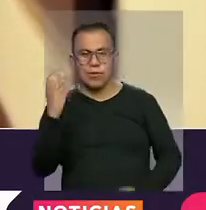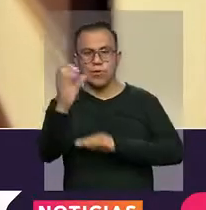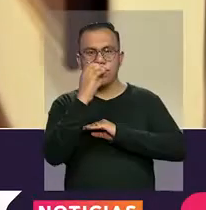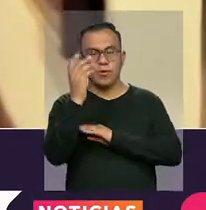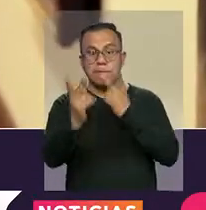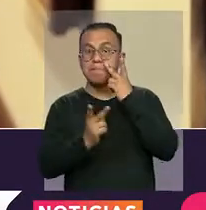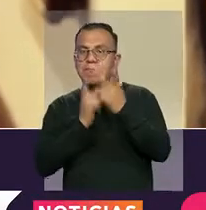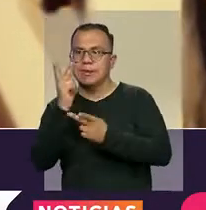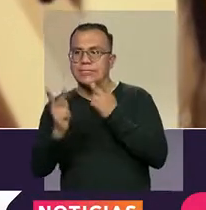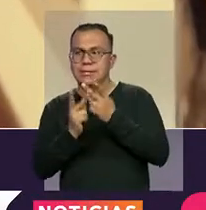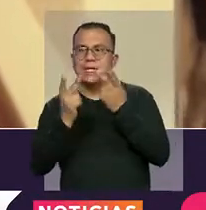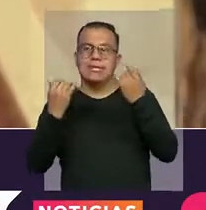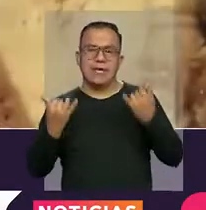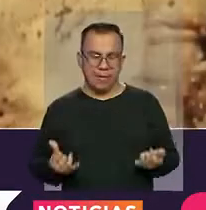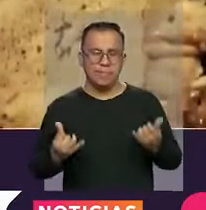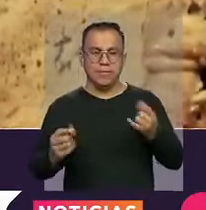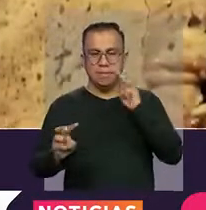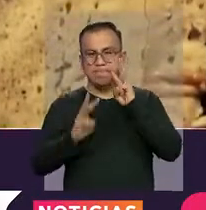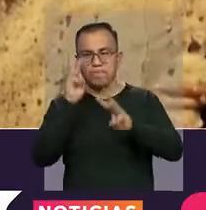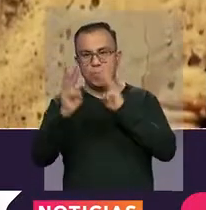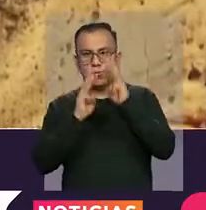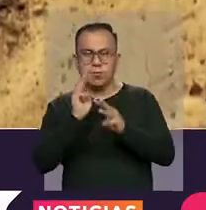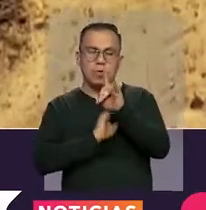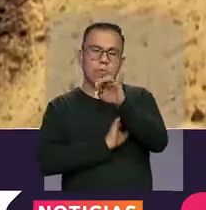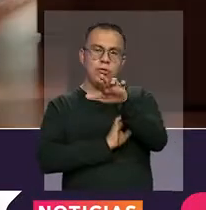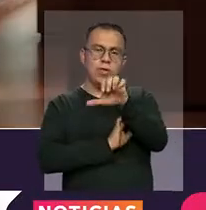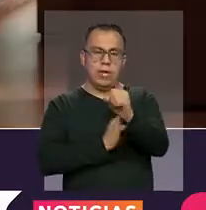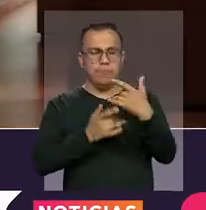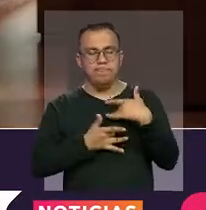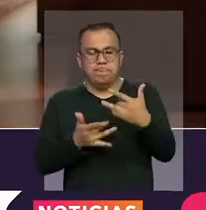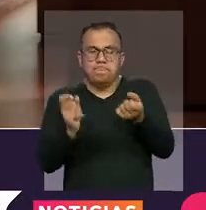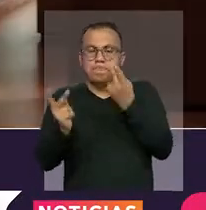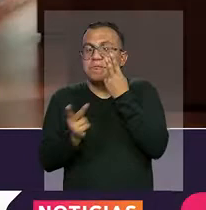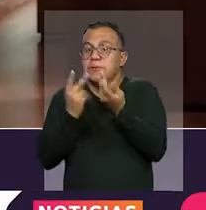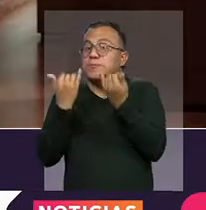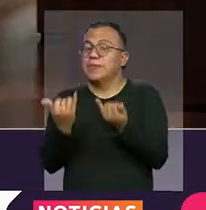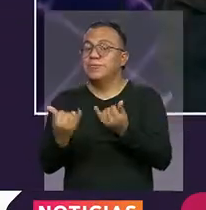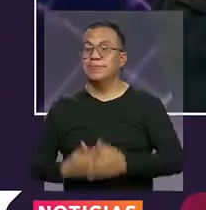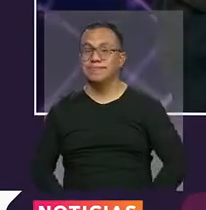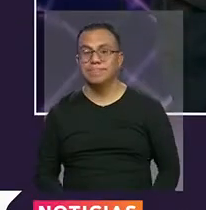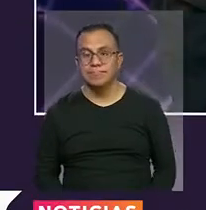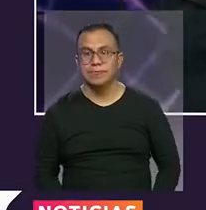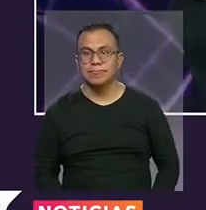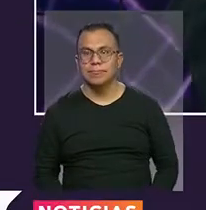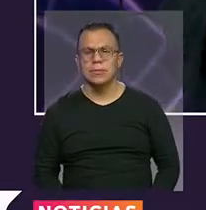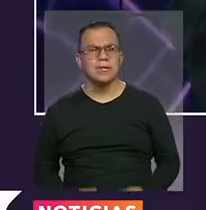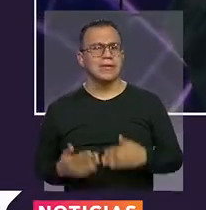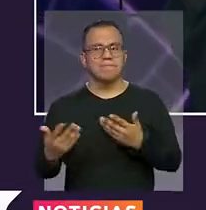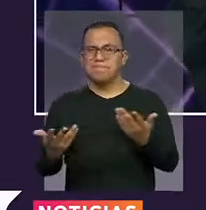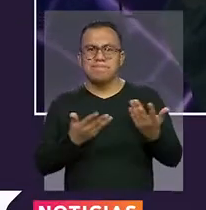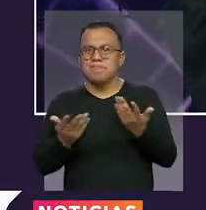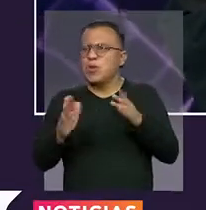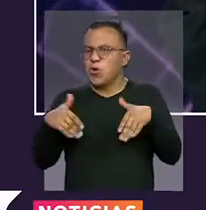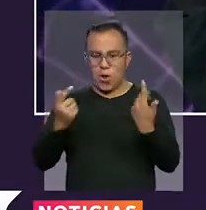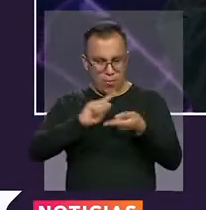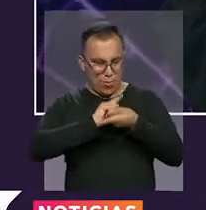PRIVADA QUE FUERON DONADAS A TODO EL PúBLICO COLOMBIANO EN EL